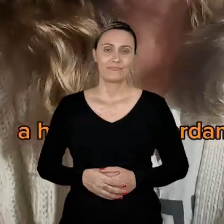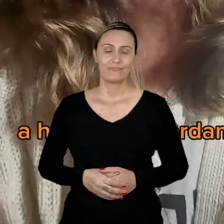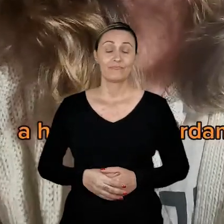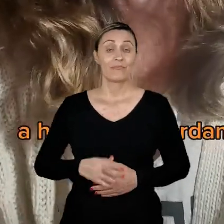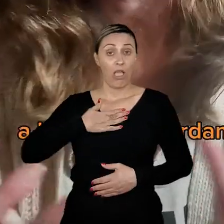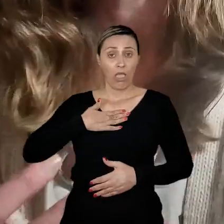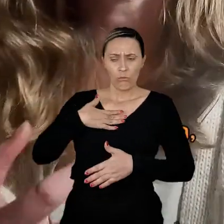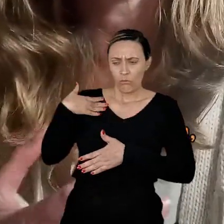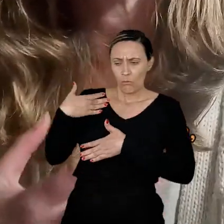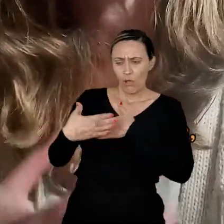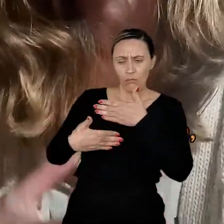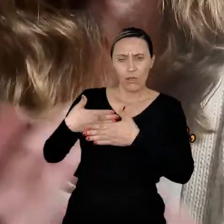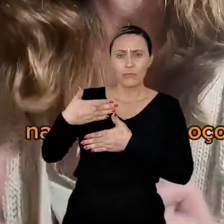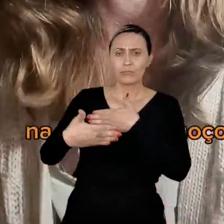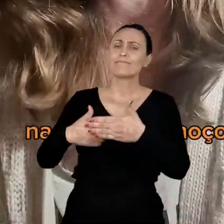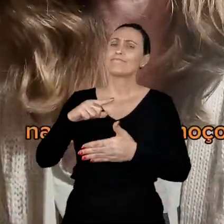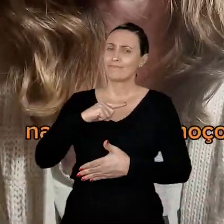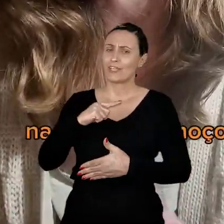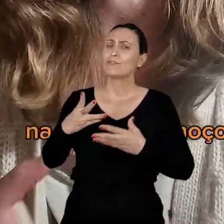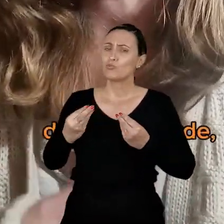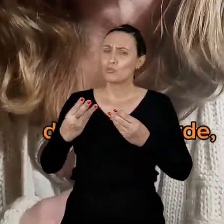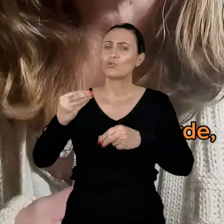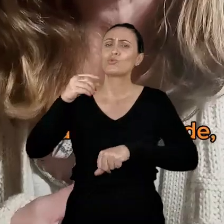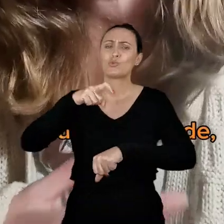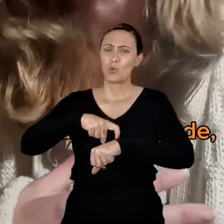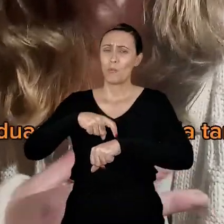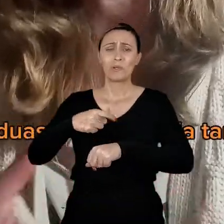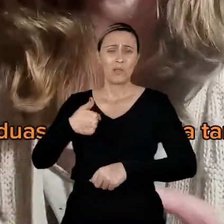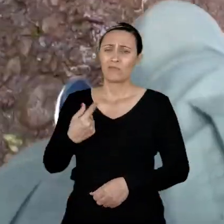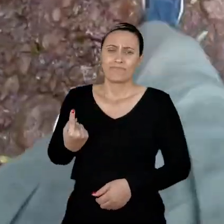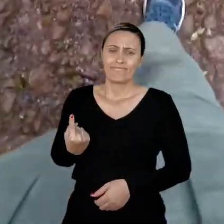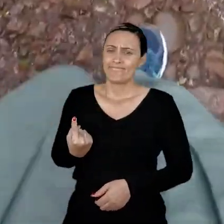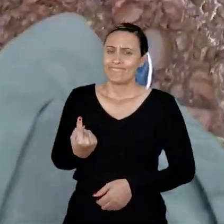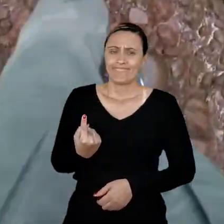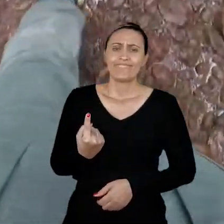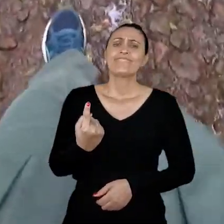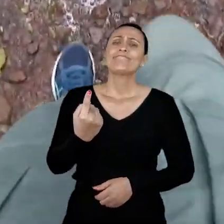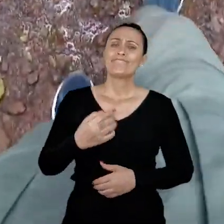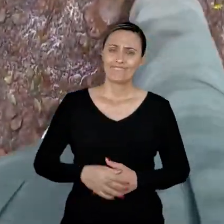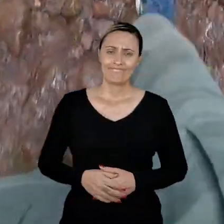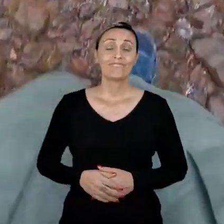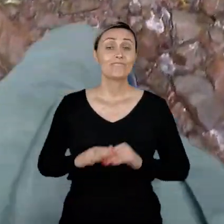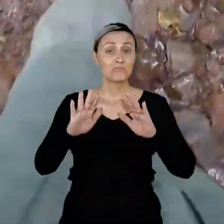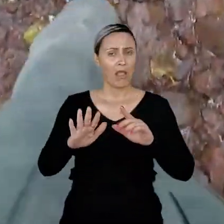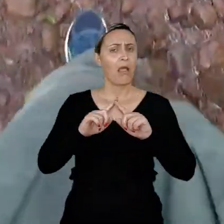marcada por períodos de caminhadas e pausas foi solitária, mesmo com alguns apoios ao longo do caminho.